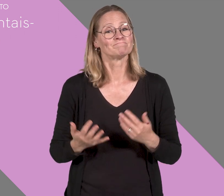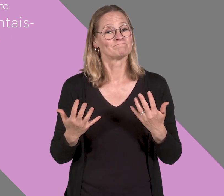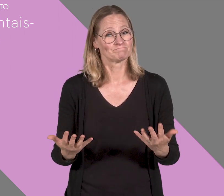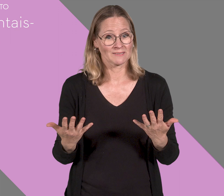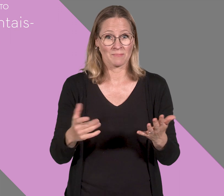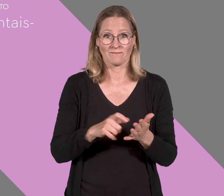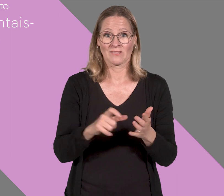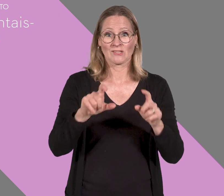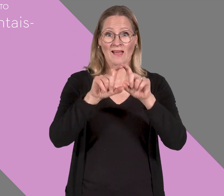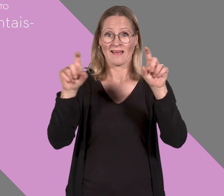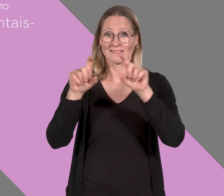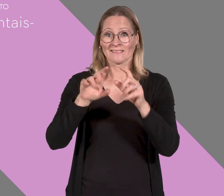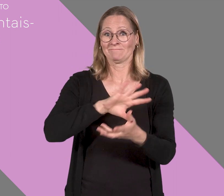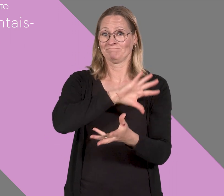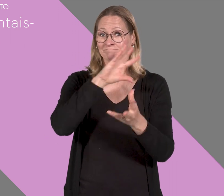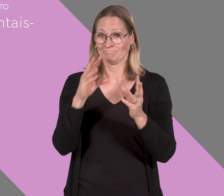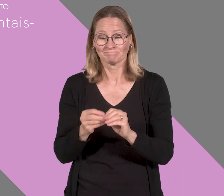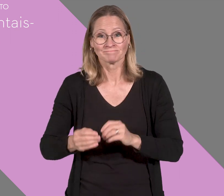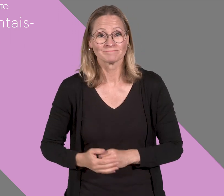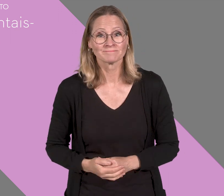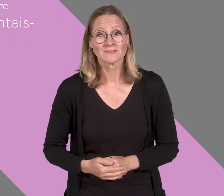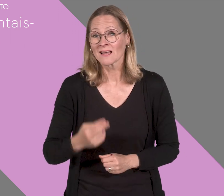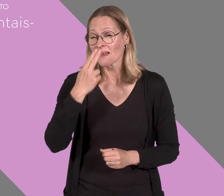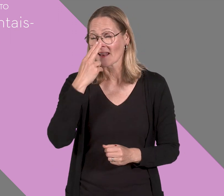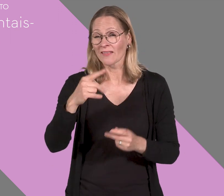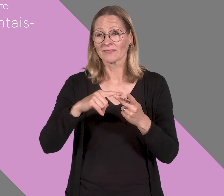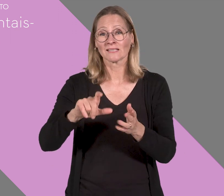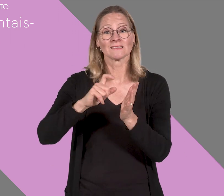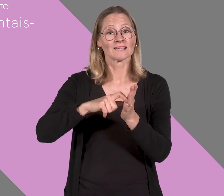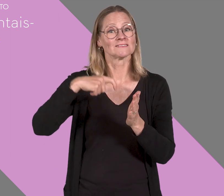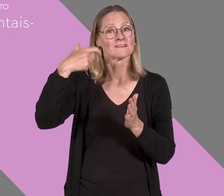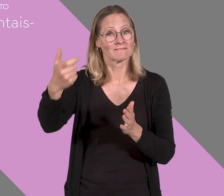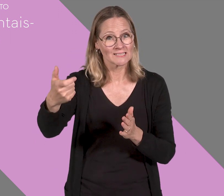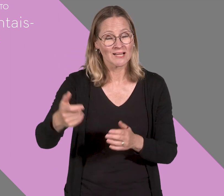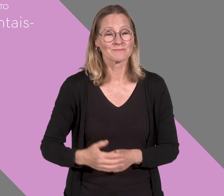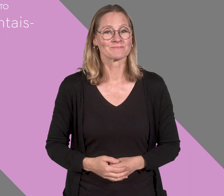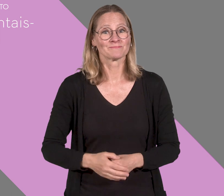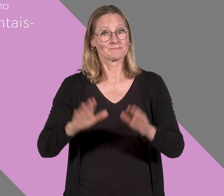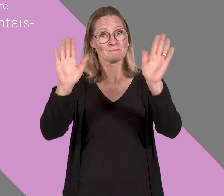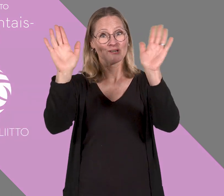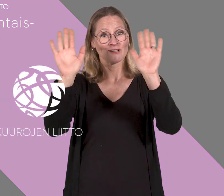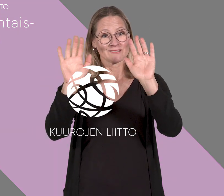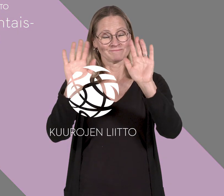Tässä olivat tämän viikon aiheet. Nähdään taas ensi viikolla, moi moi!